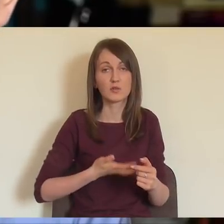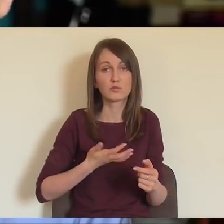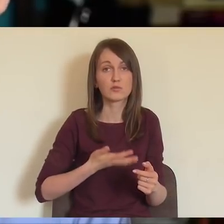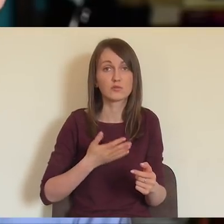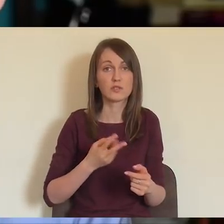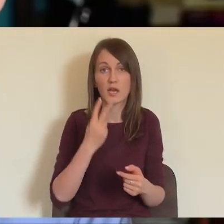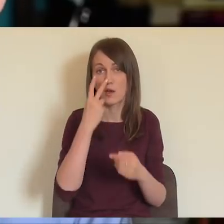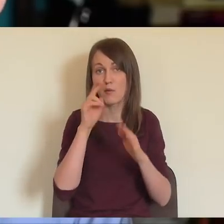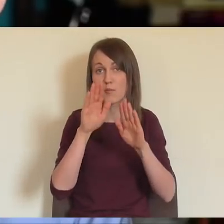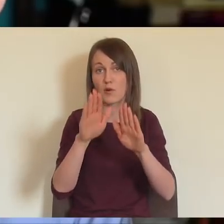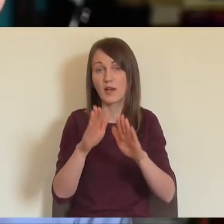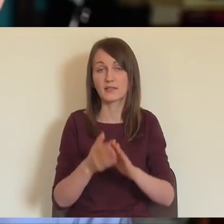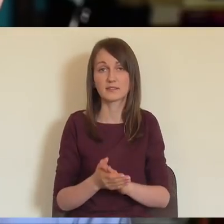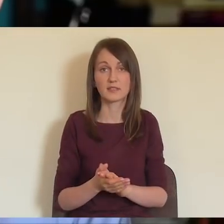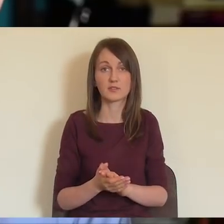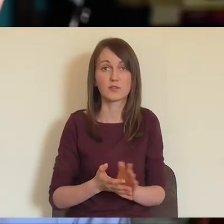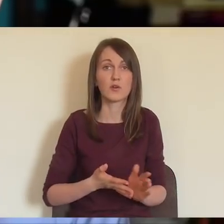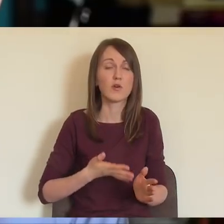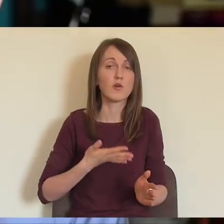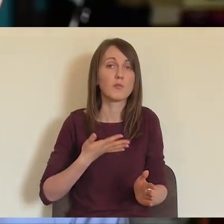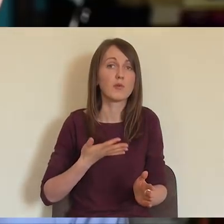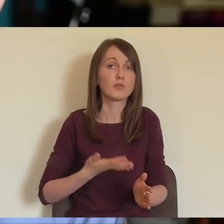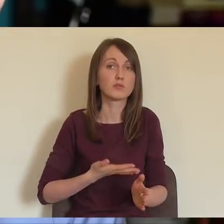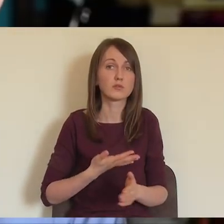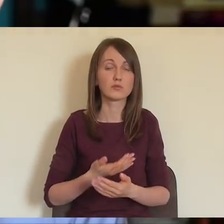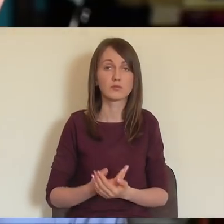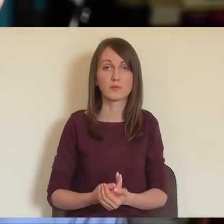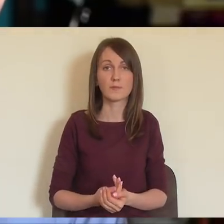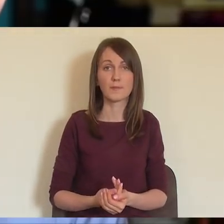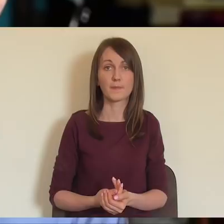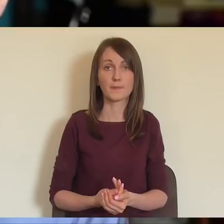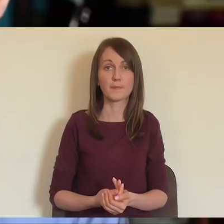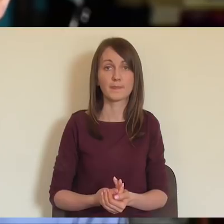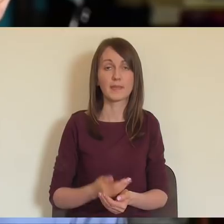żeby te rany Jezusowe podotykać i dać Mu swoją dłoń, pokazać Mu rany.